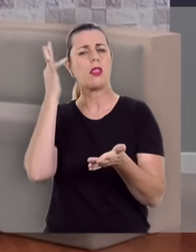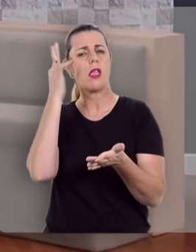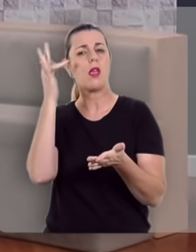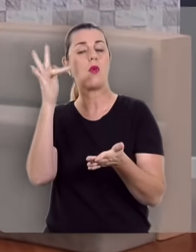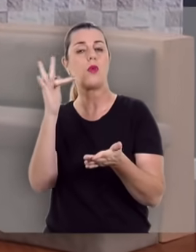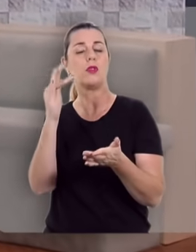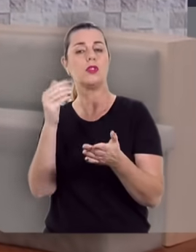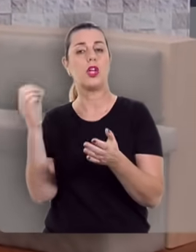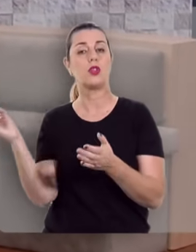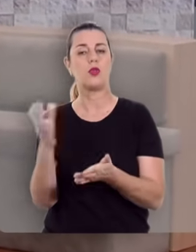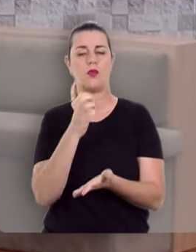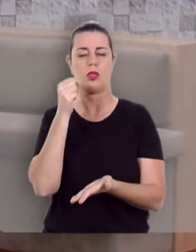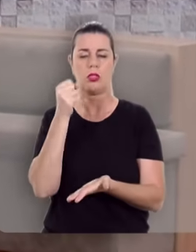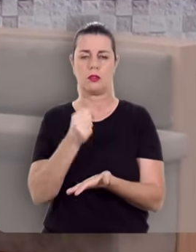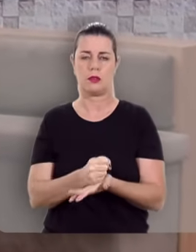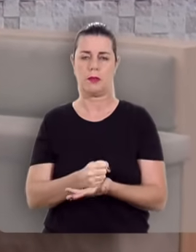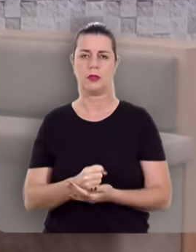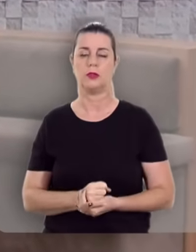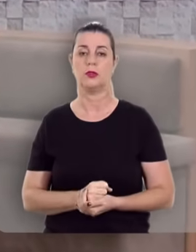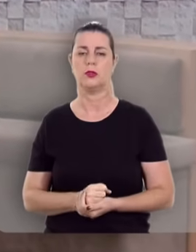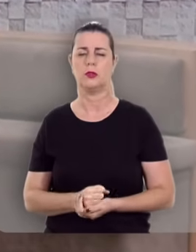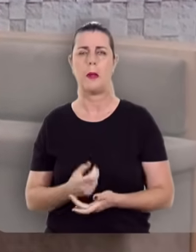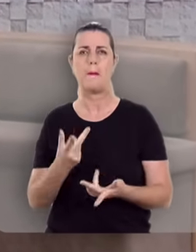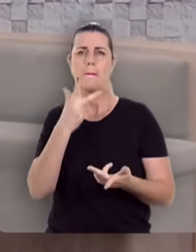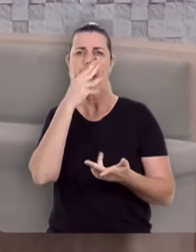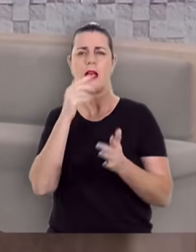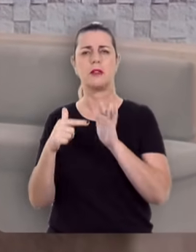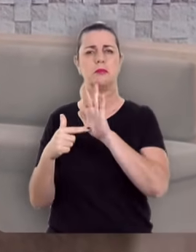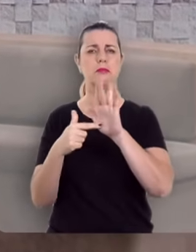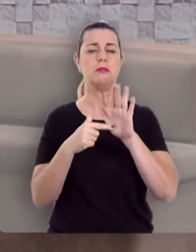novo testamento é uma espécie de Manifesto cristão